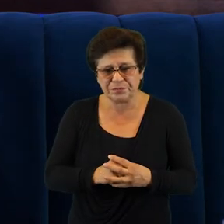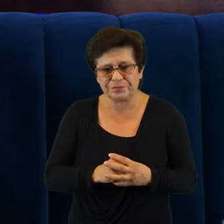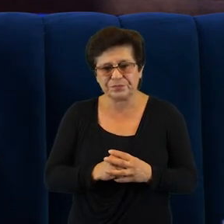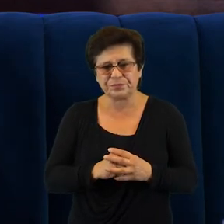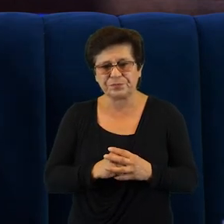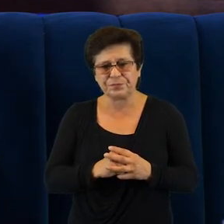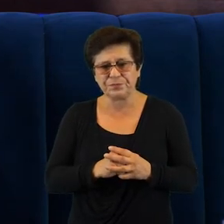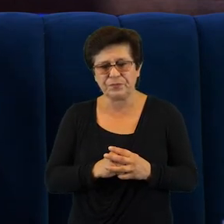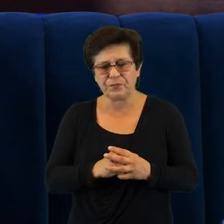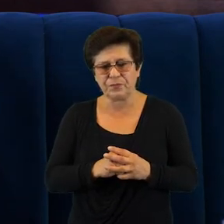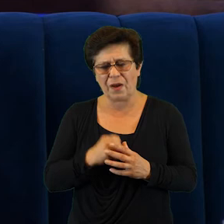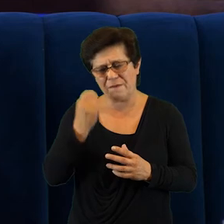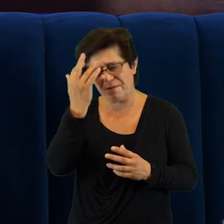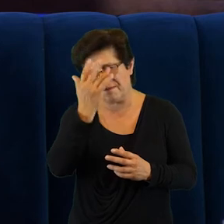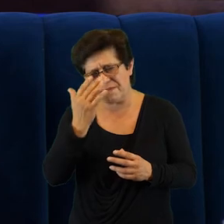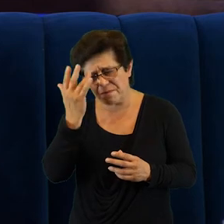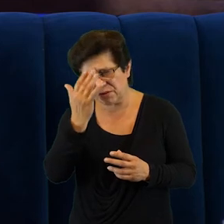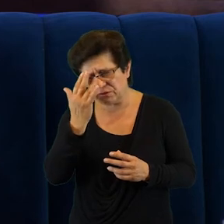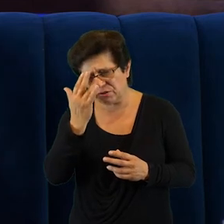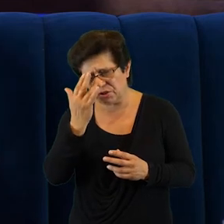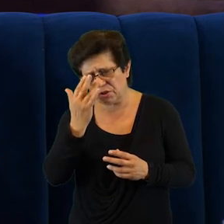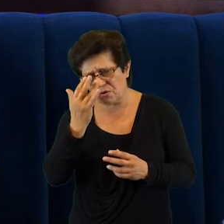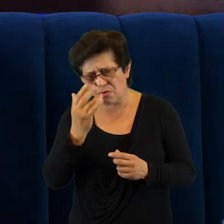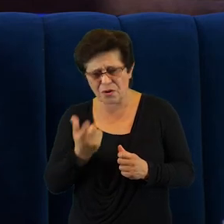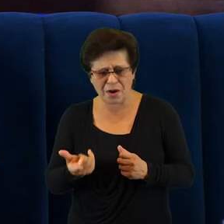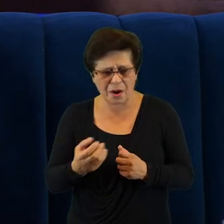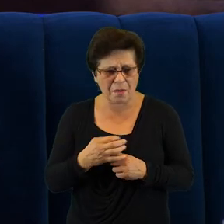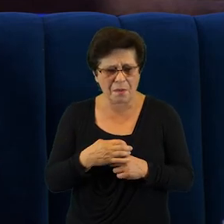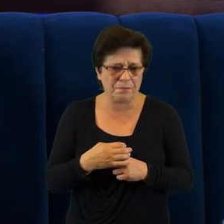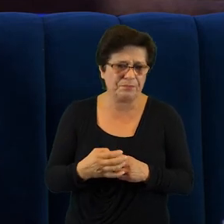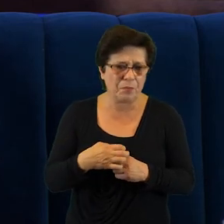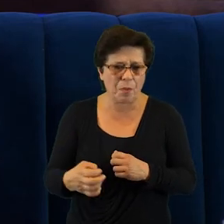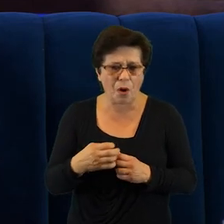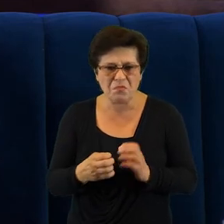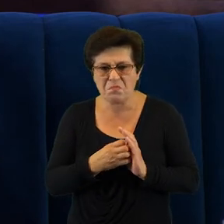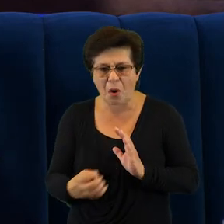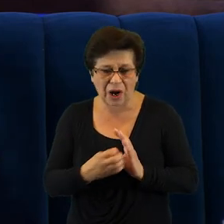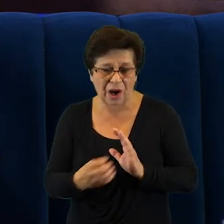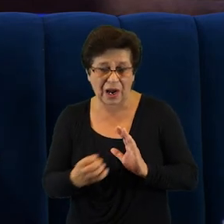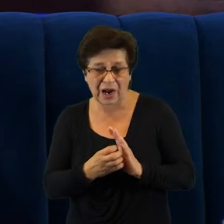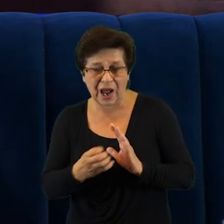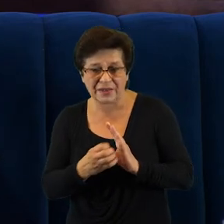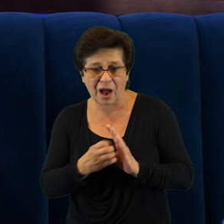wymyślił i pogadał z Mieczysławem Grydzewskim, bo tak się nazywał współwydawca i redaktor naczelny